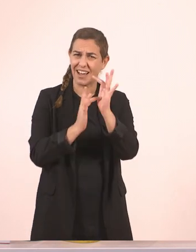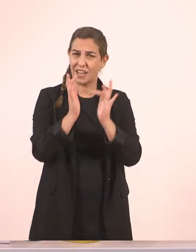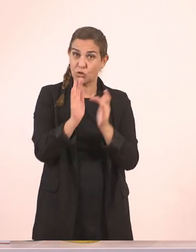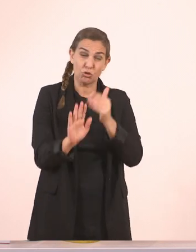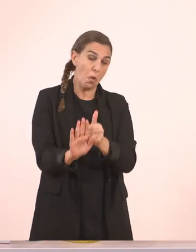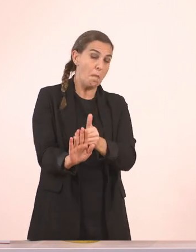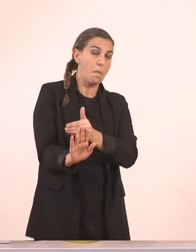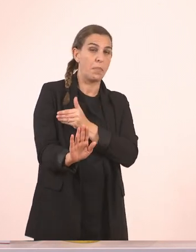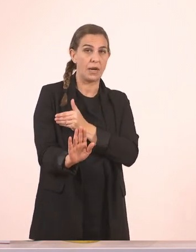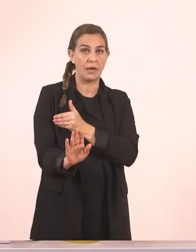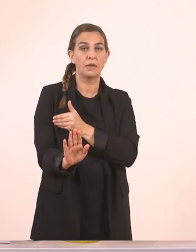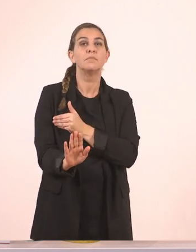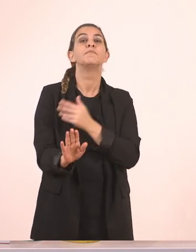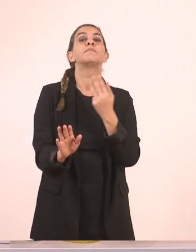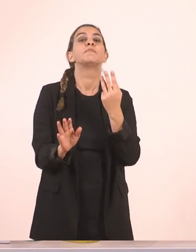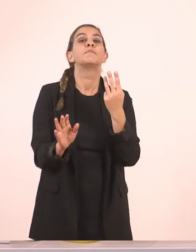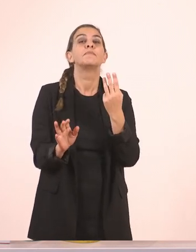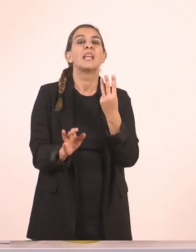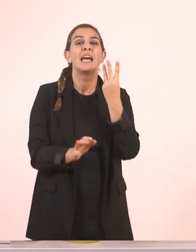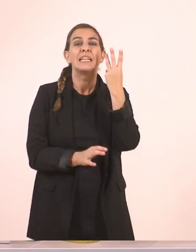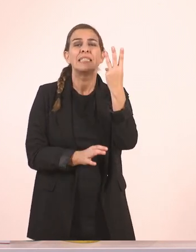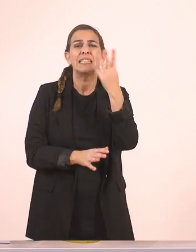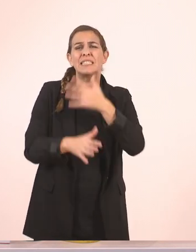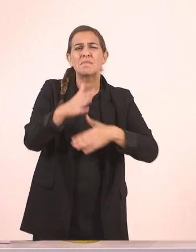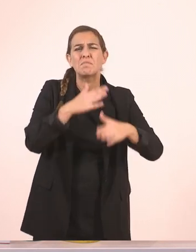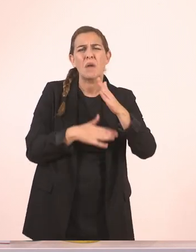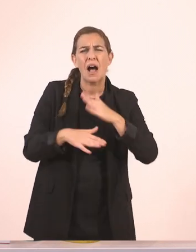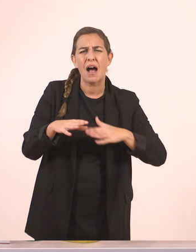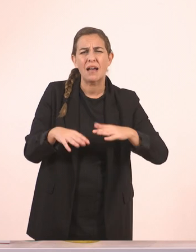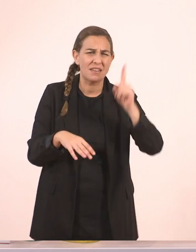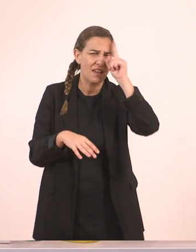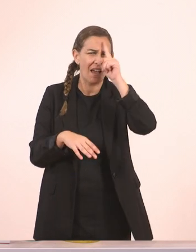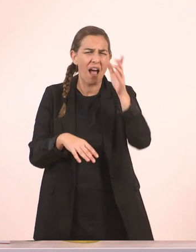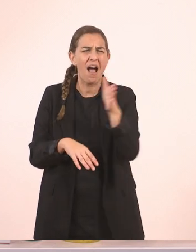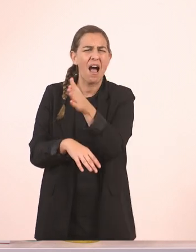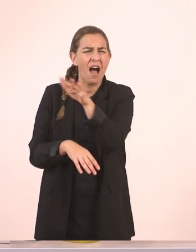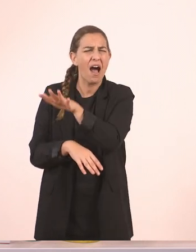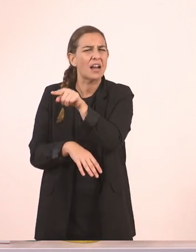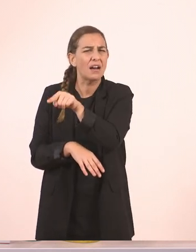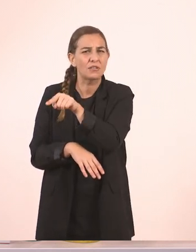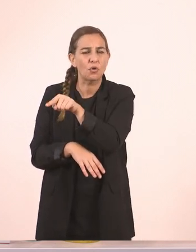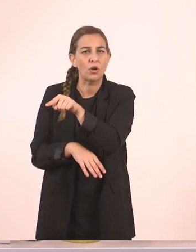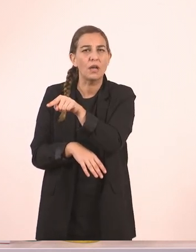τρεις μάγοι από τα βάθη της Ανατολής, είχαν μάθει, είχαν διαβάσει μάλλον τις Γραφές τους,